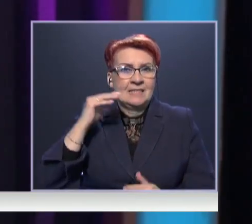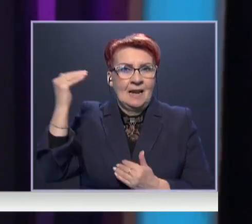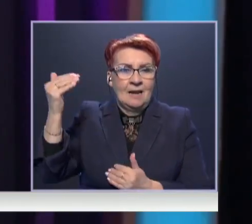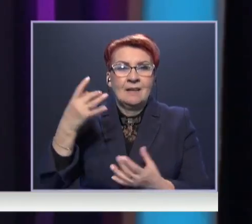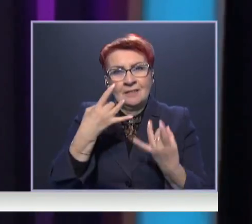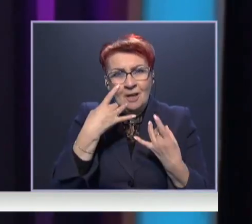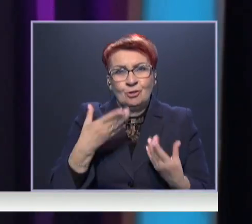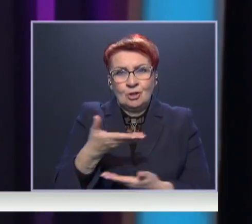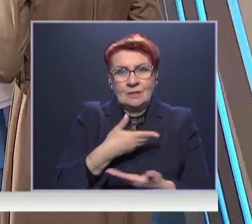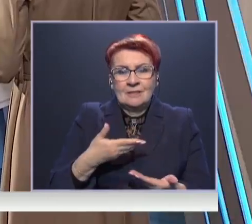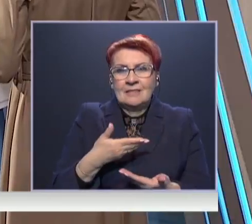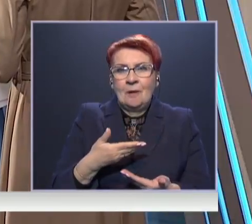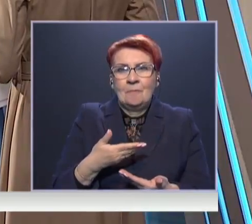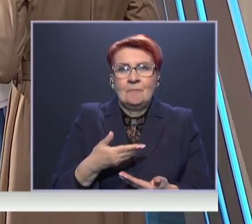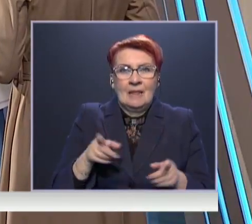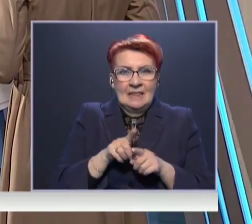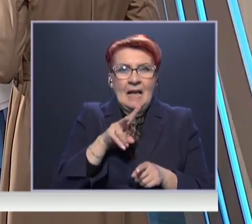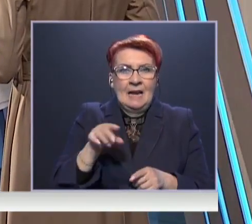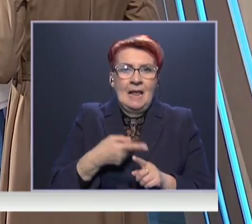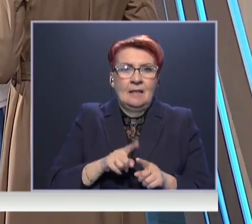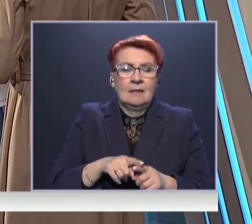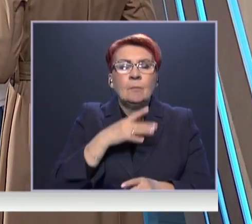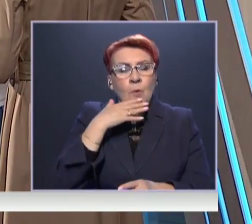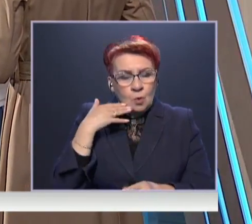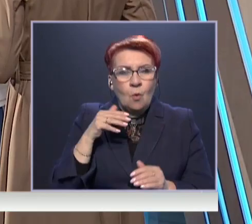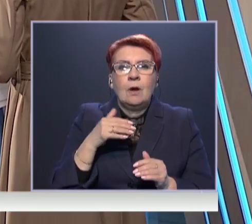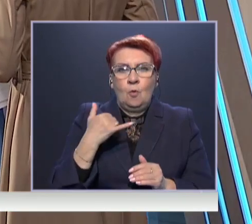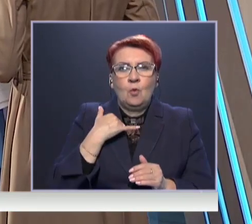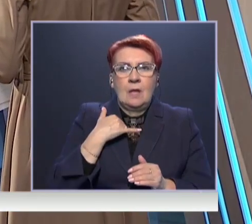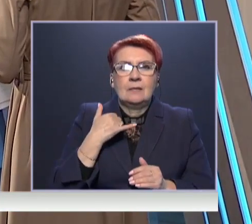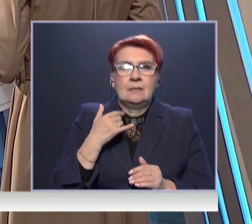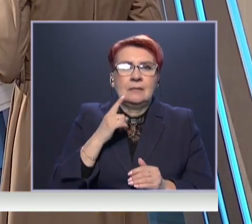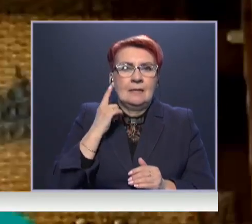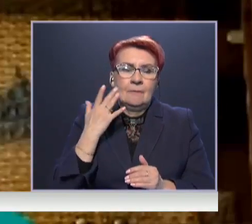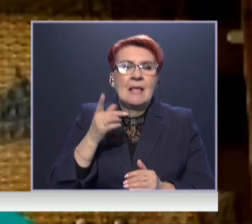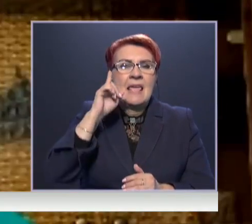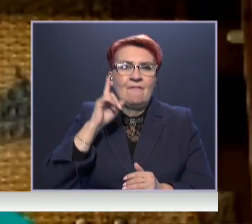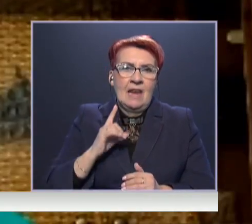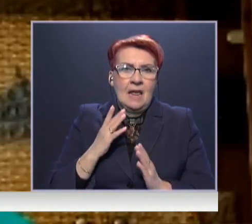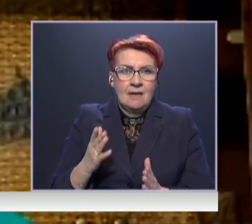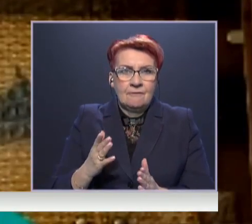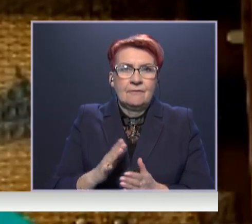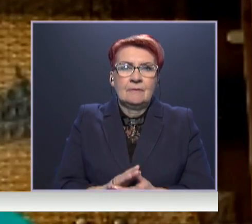этом так ли это у нас много ребят именно евреи верующих